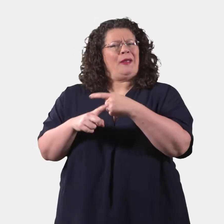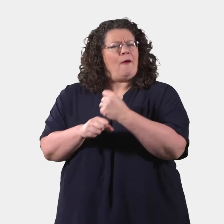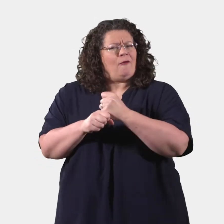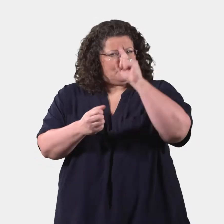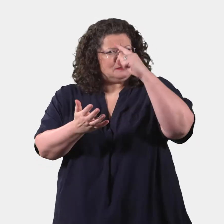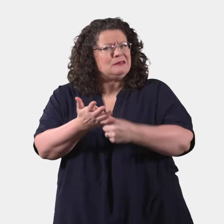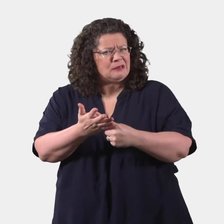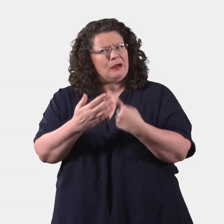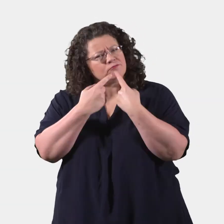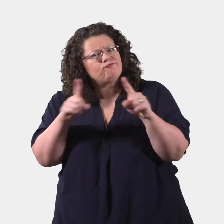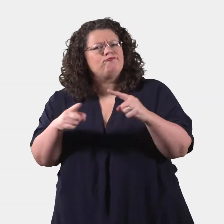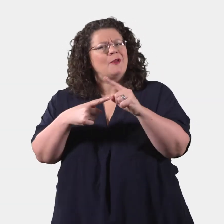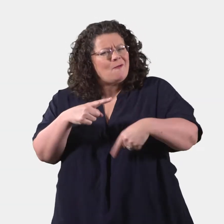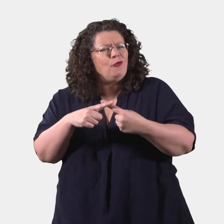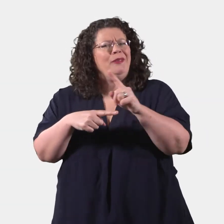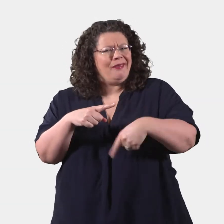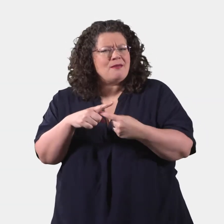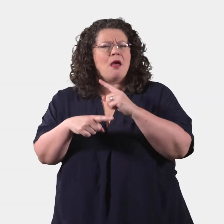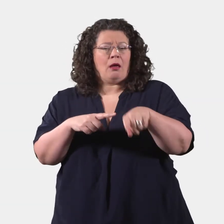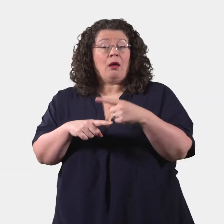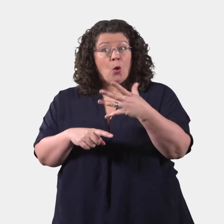Gweler y blwch disgrifio isod ar gyfer gwybodaeth